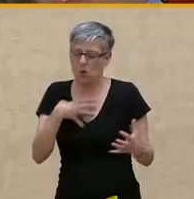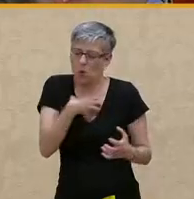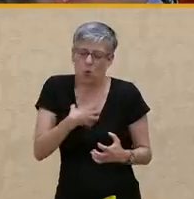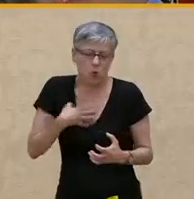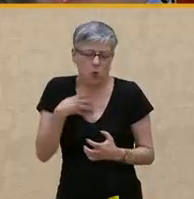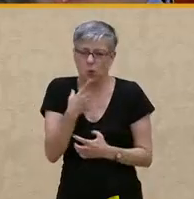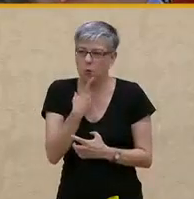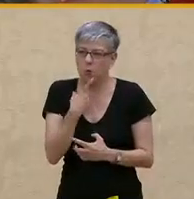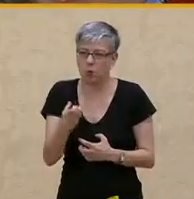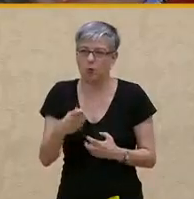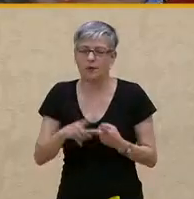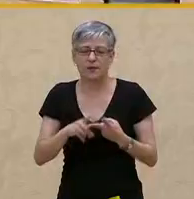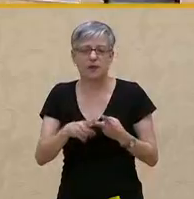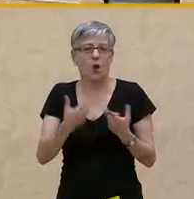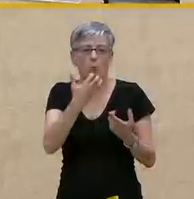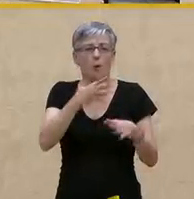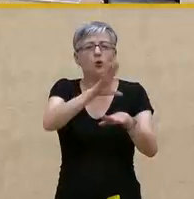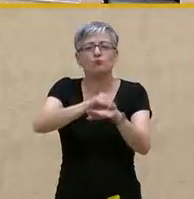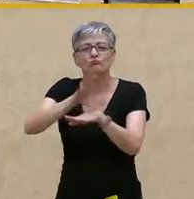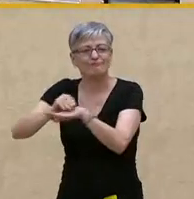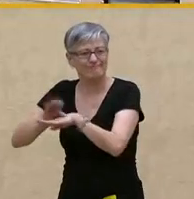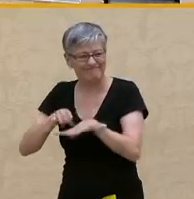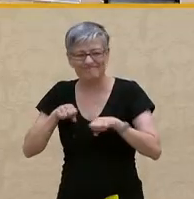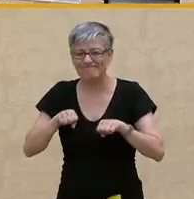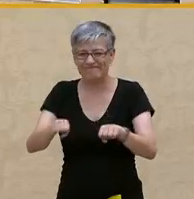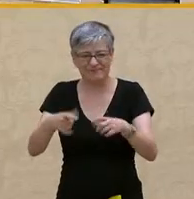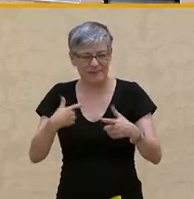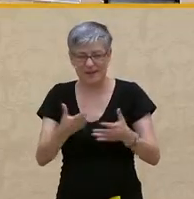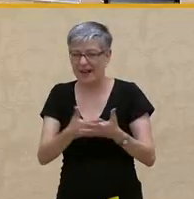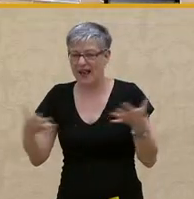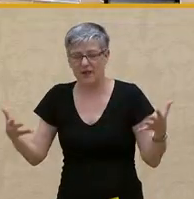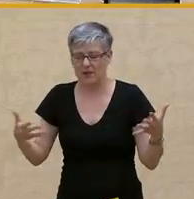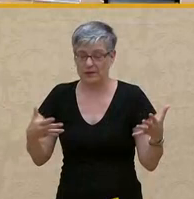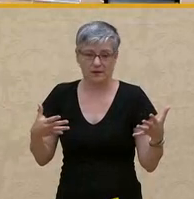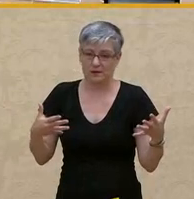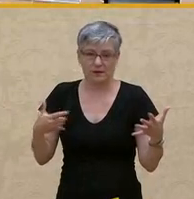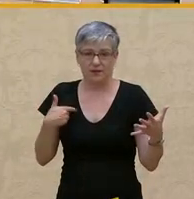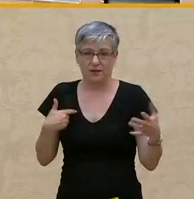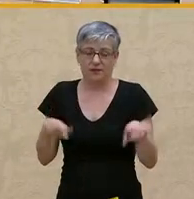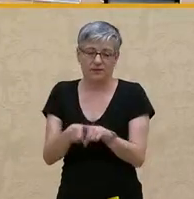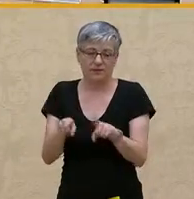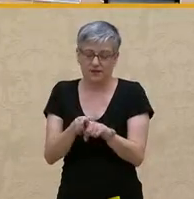Por ejemplo cuando voy a grandes superficies y sí, continúo haciéndolo en mi día a día. Por